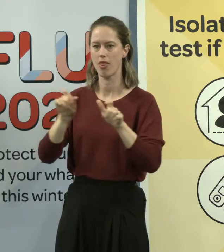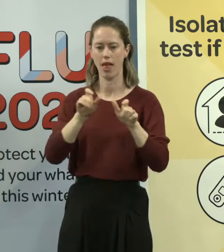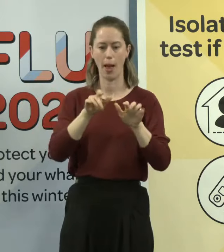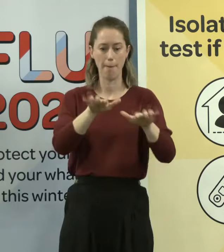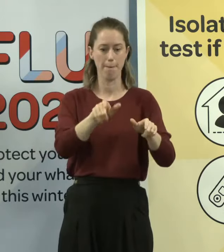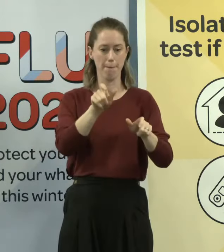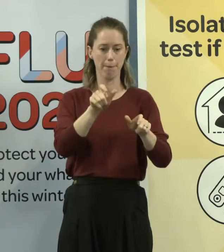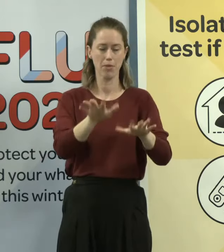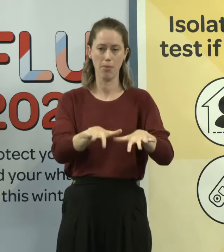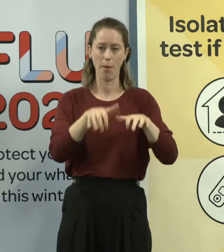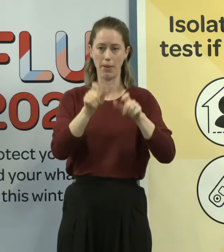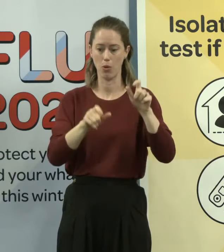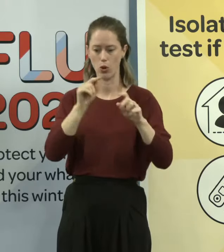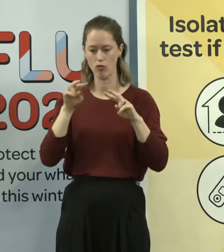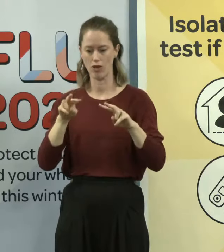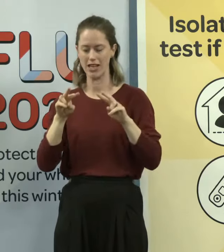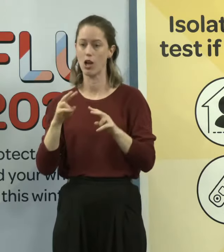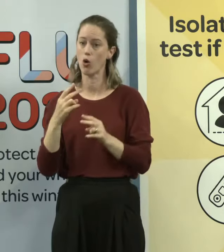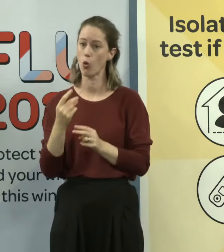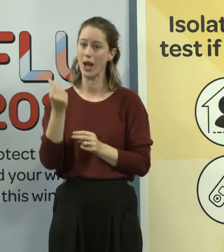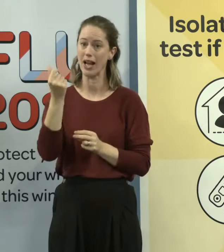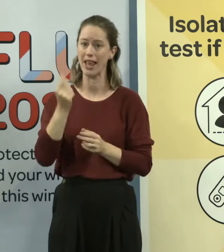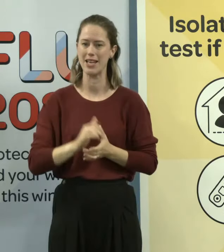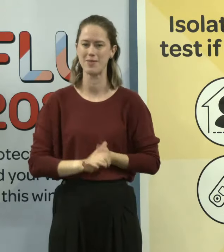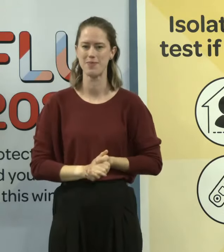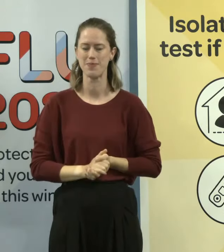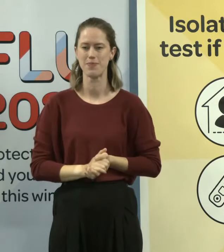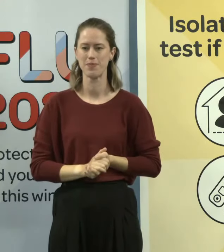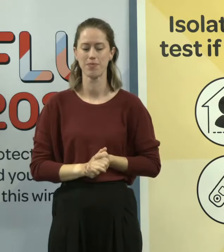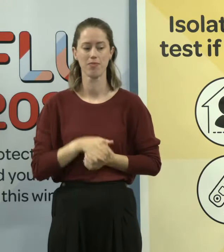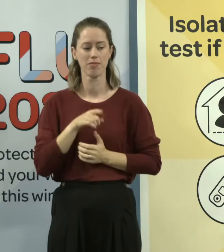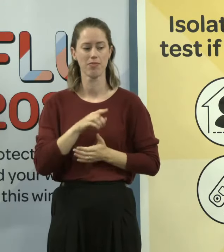whakaputa, a kua taea e ia te